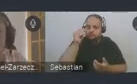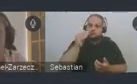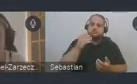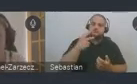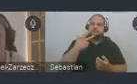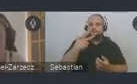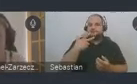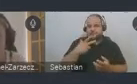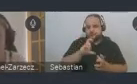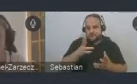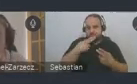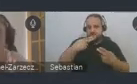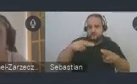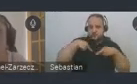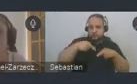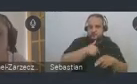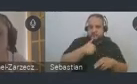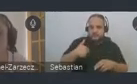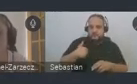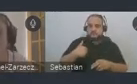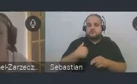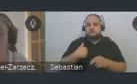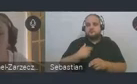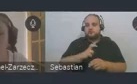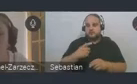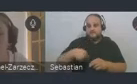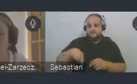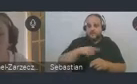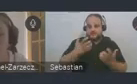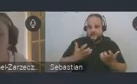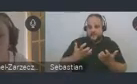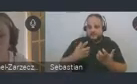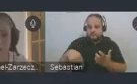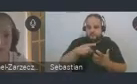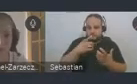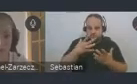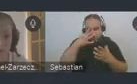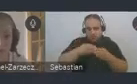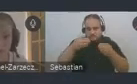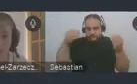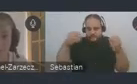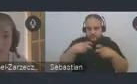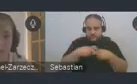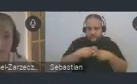czy będą chcieli do nas wracać, czy my ich zachęcimy do tego, żeby te kompetencje cyfrowe rozwijać.